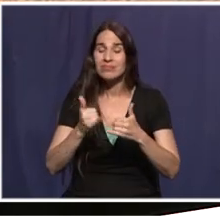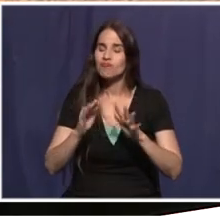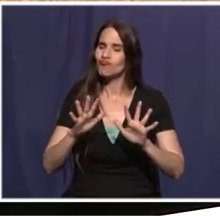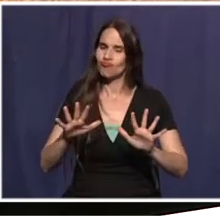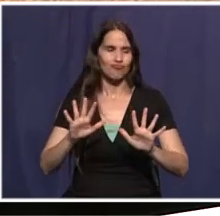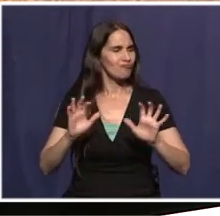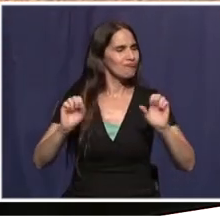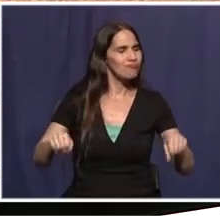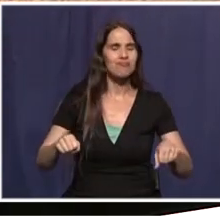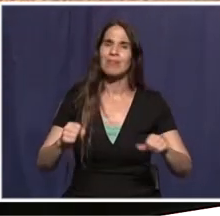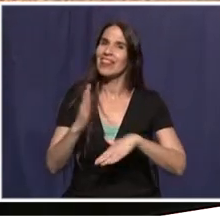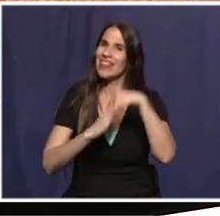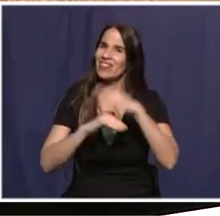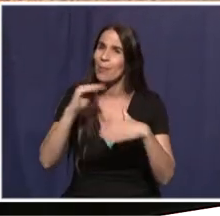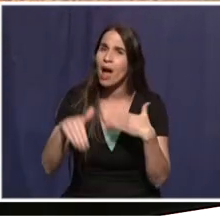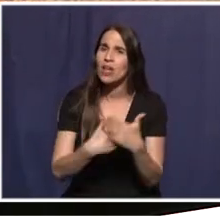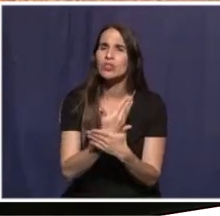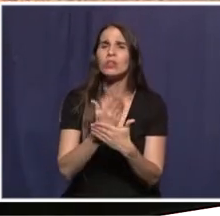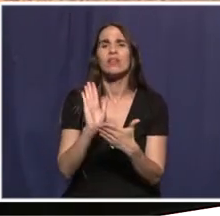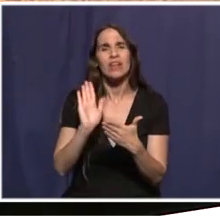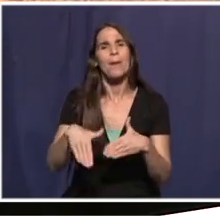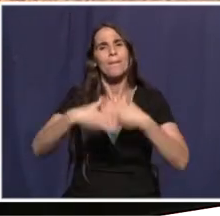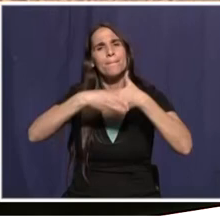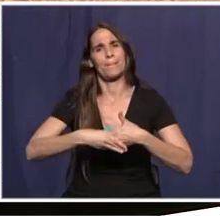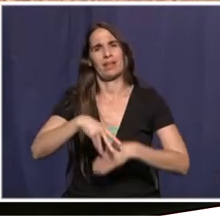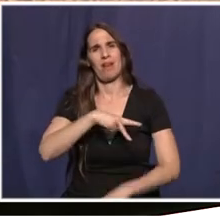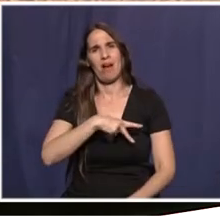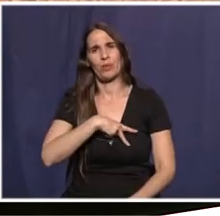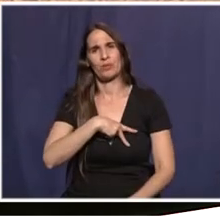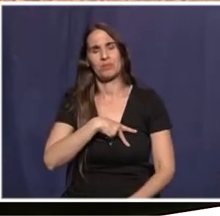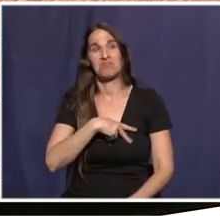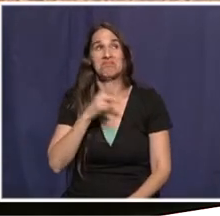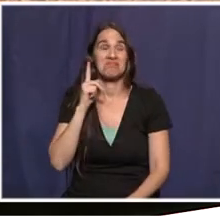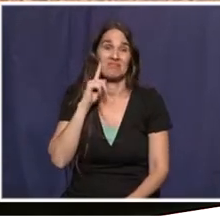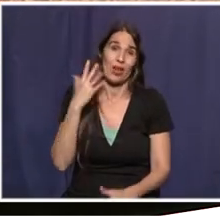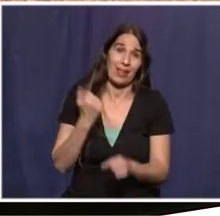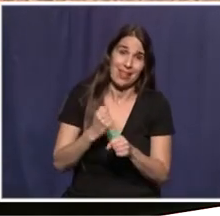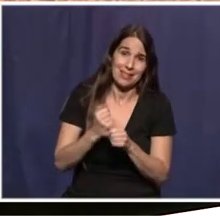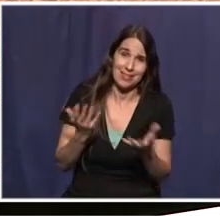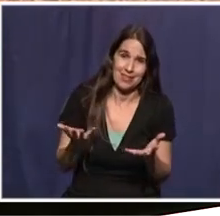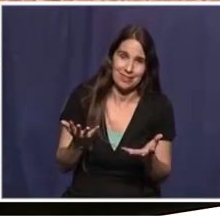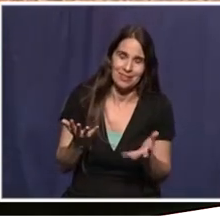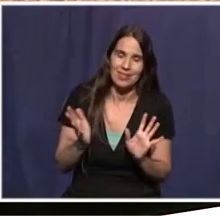ואת האמון וגם את הברית. والثقة والتحالف. ברית האחריות. تحالف تحمل المسؤولية. לא כי יש לי מושג איך נעשה את זה, ليس لأنني أعرف كيف يتم ذلك אלא כי אני יודעת שלכולנו, بل لأنني أعرف بأننا جميعا،